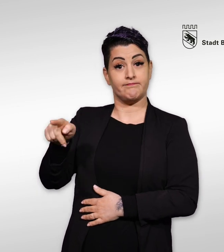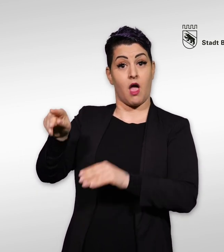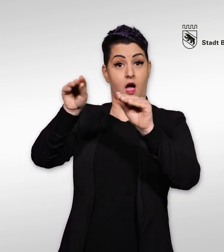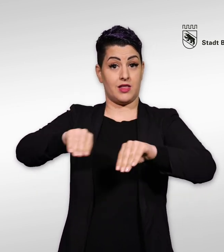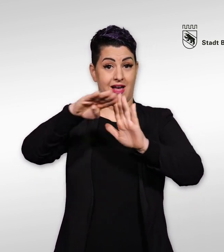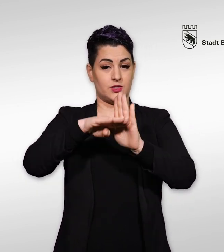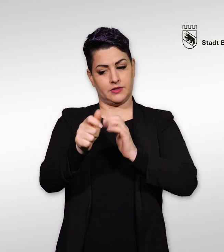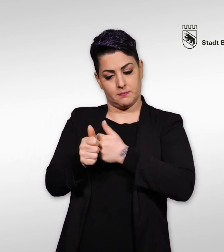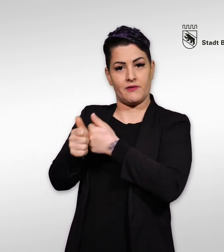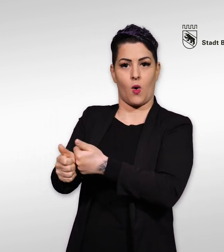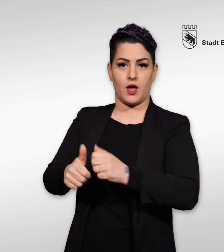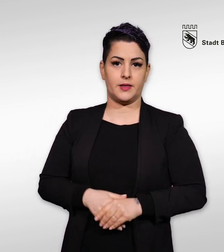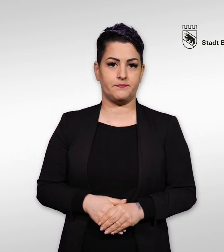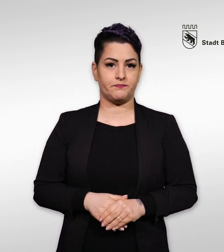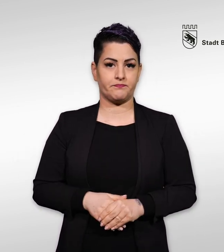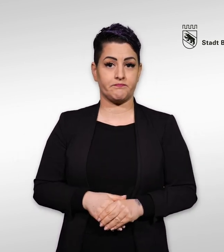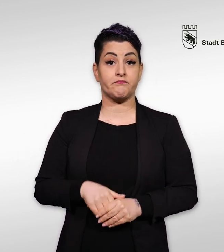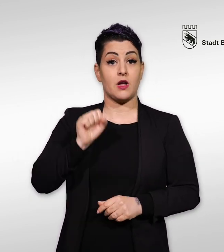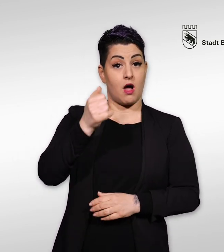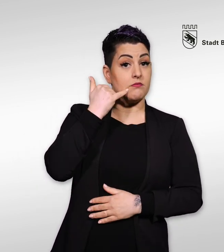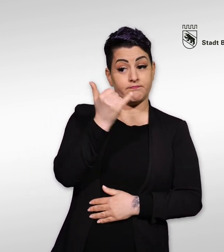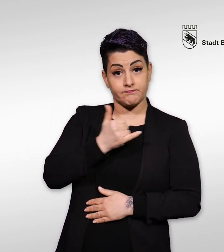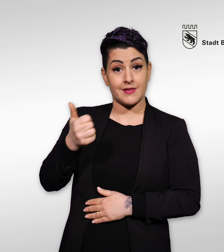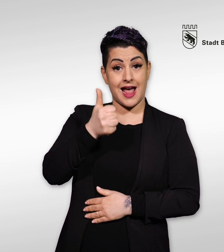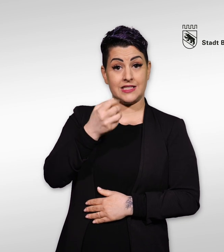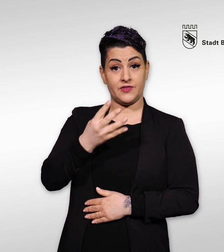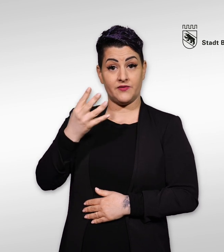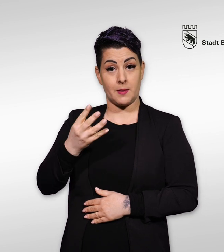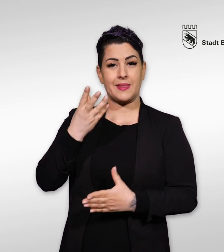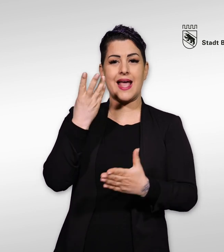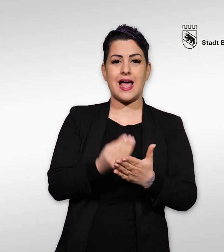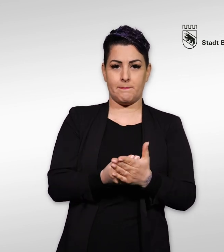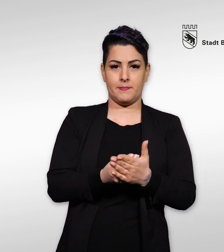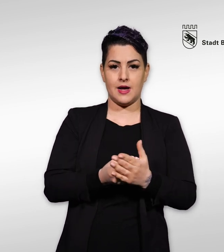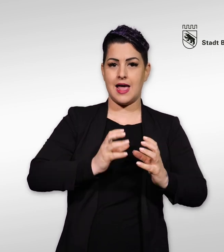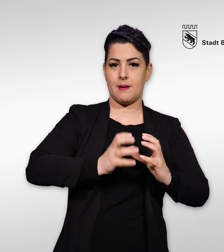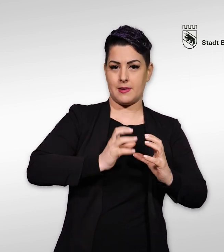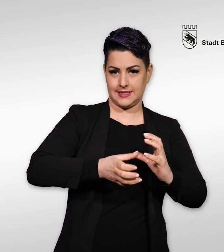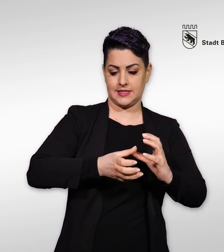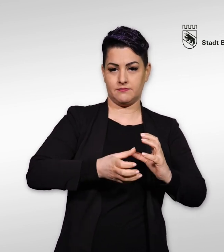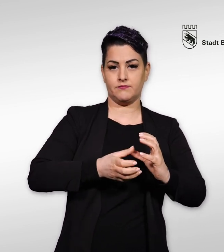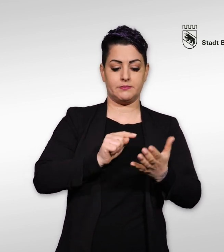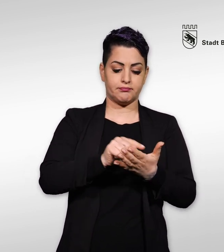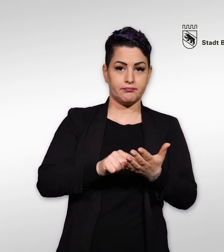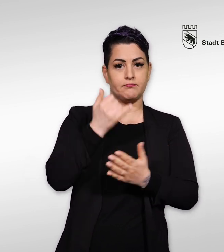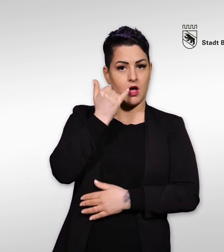Sie können die Nummer 144 über das App «myMMX» erreichen. Sie finden unter diesem Video Links zum Vermittlungsdienst,